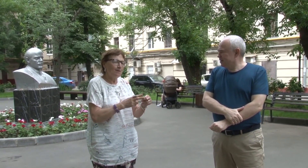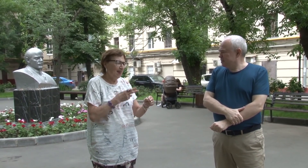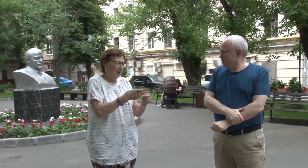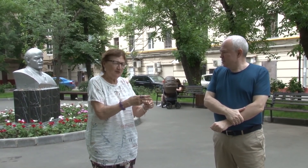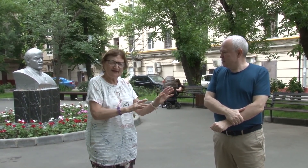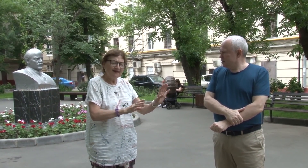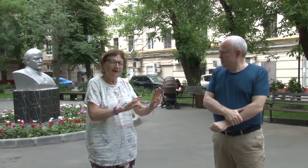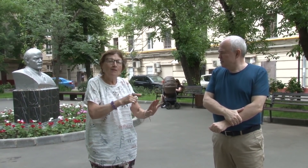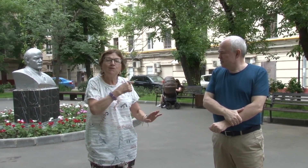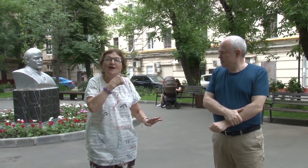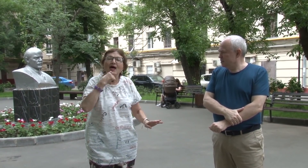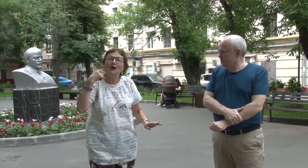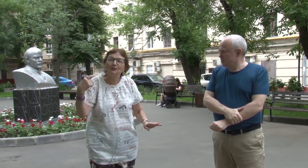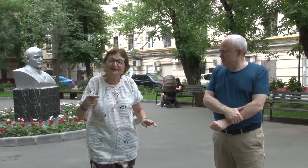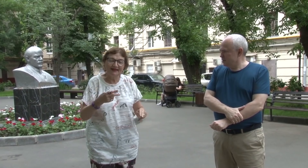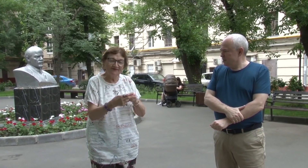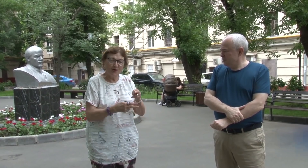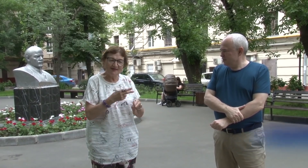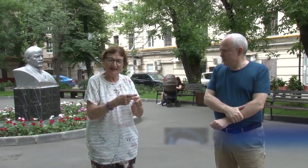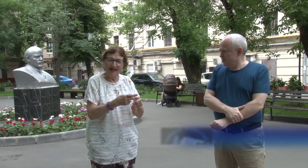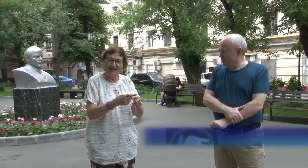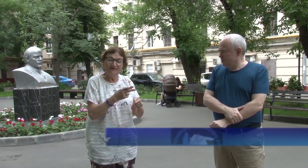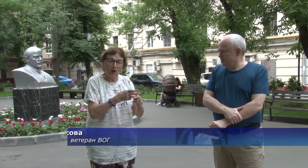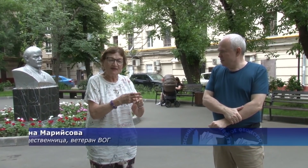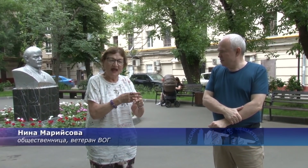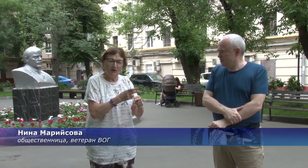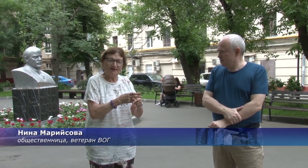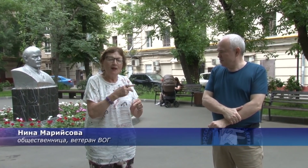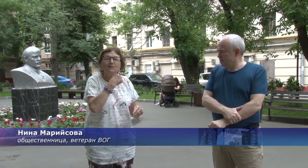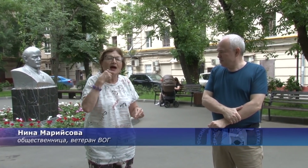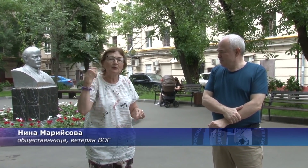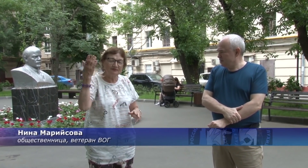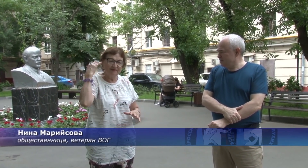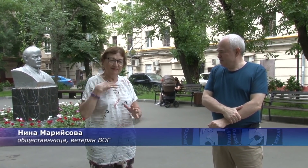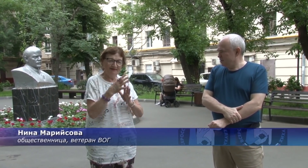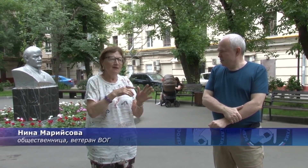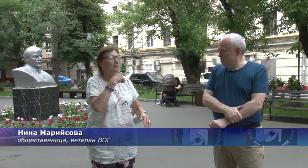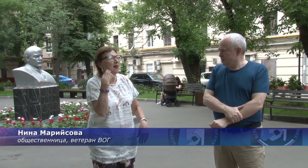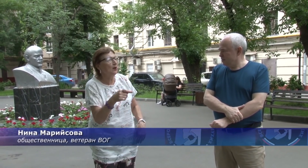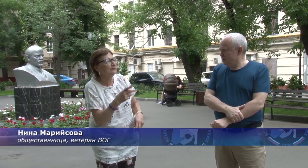Белорусский вокзал жестами показывают так.